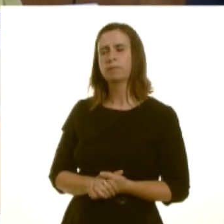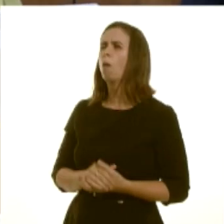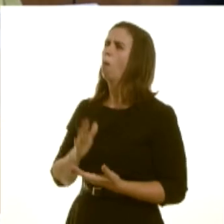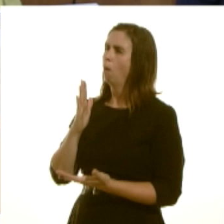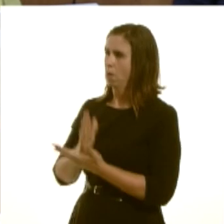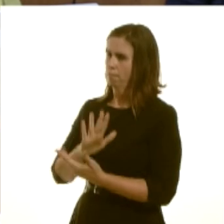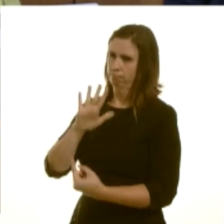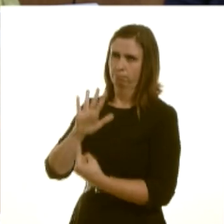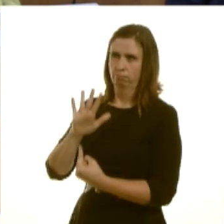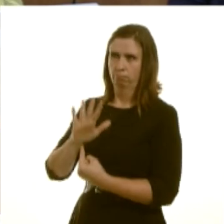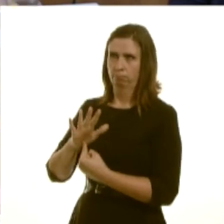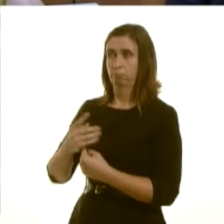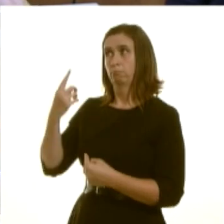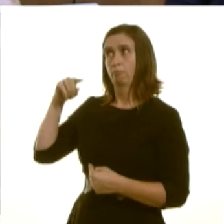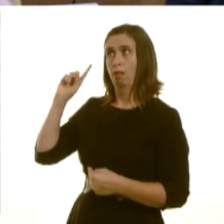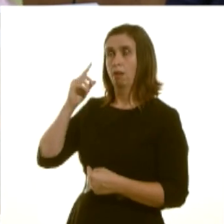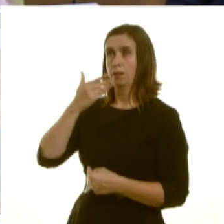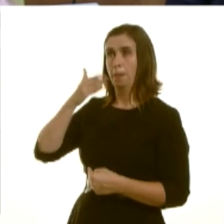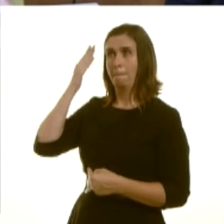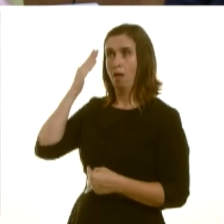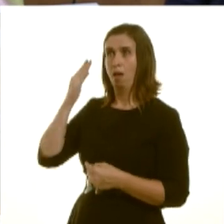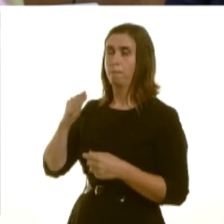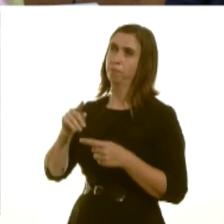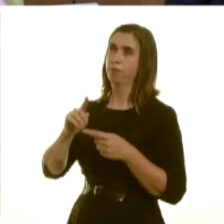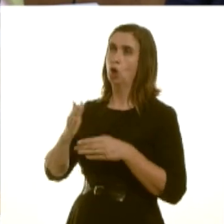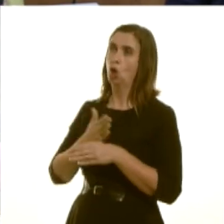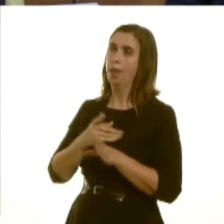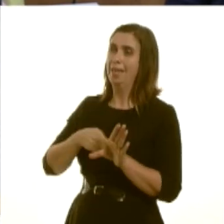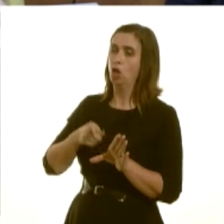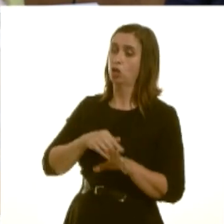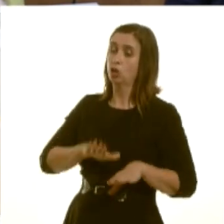ein cynllun blynyddoedd cynnar a gofal plant strategol, o dan yr enw ‘Adeiladu Dyfodol